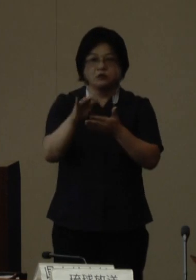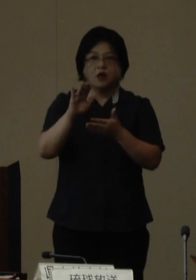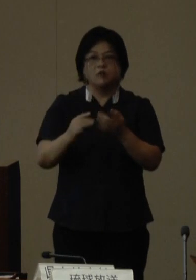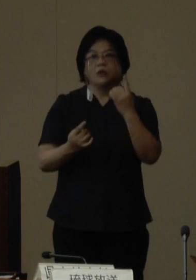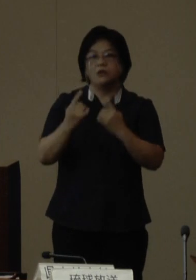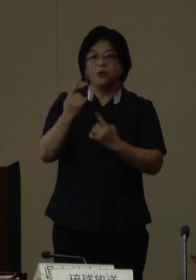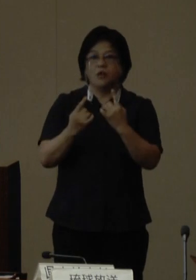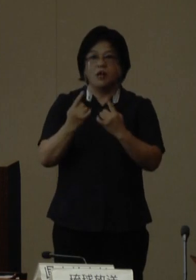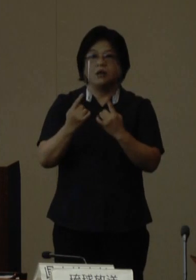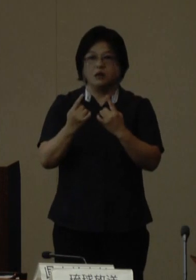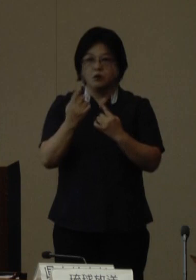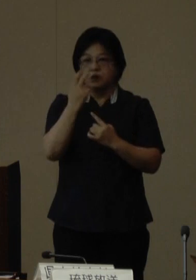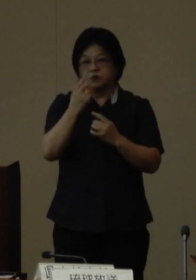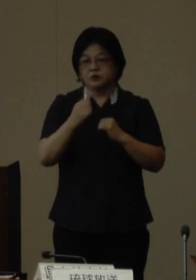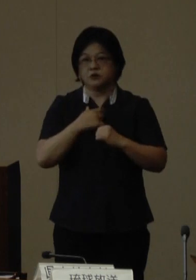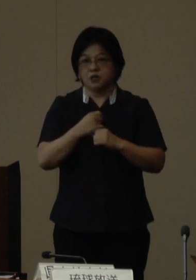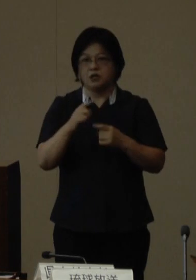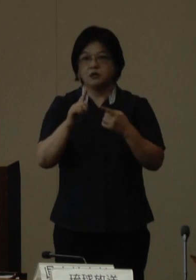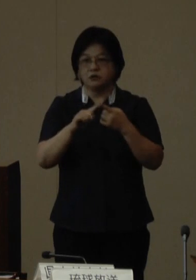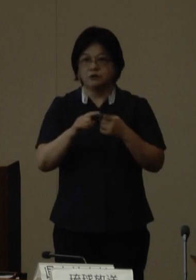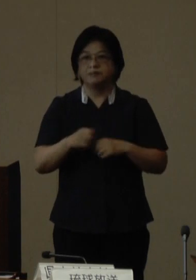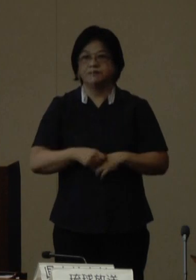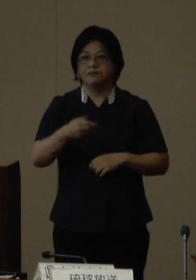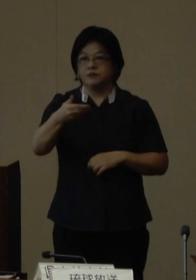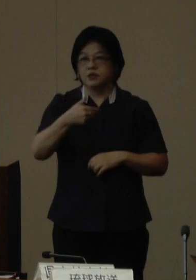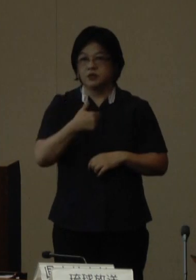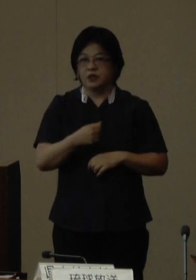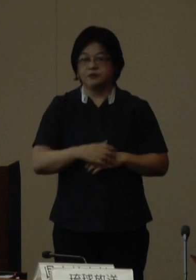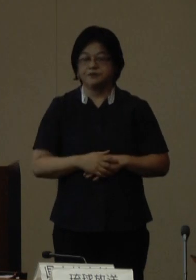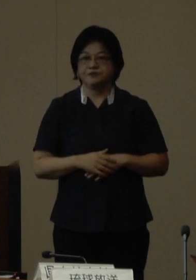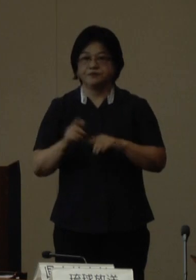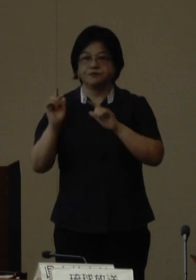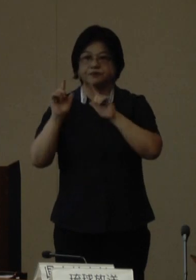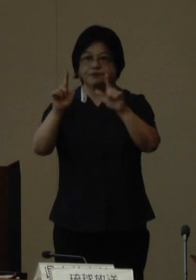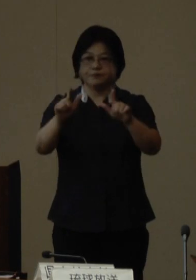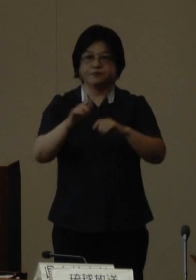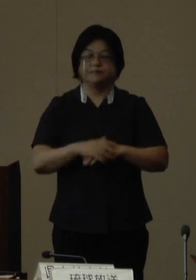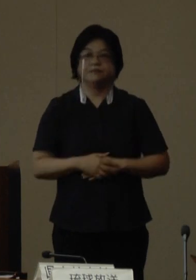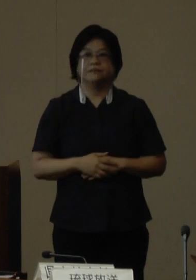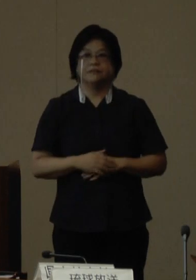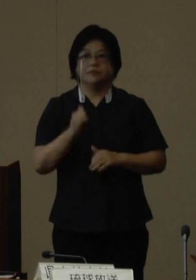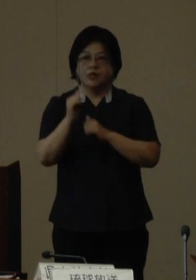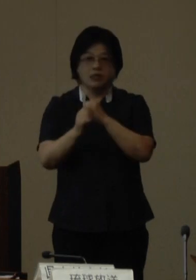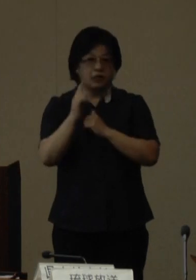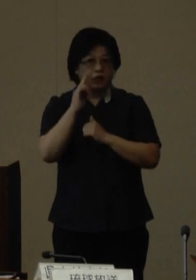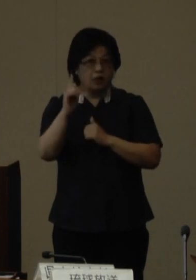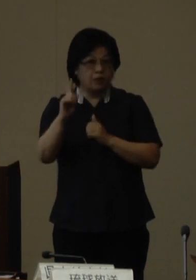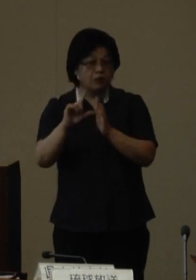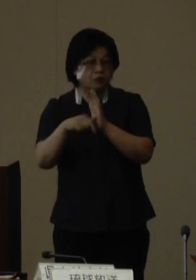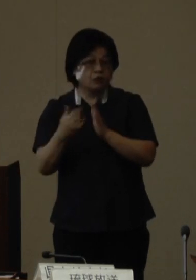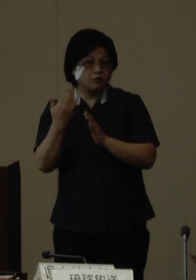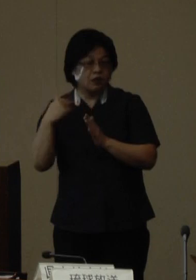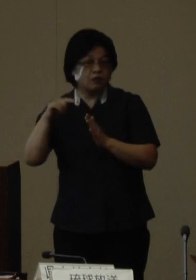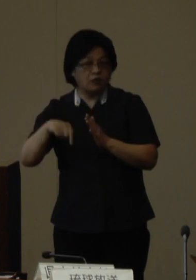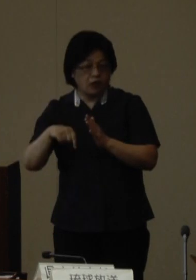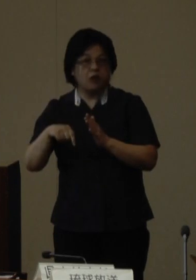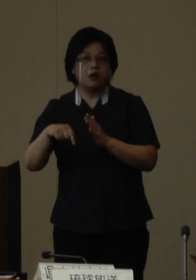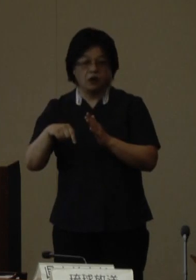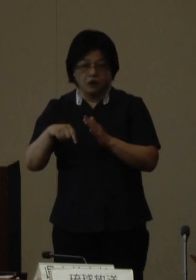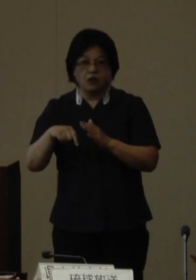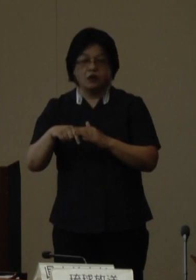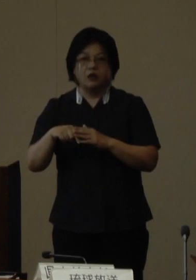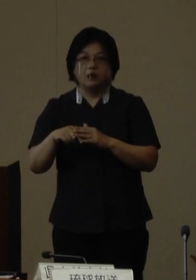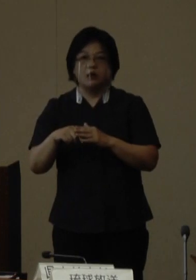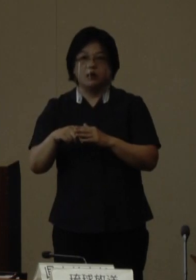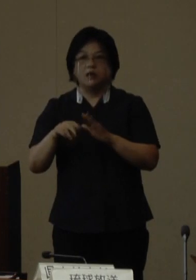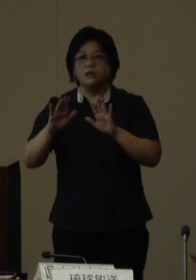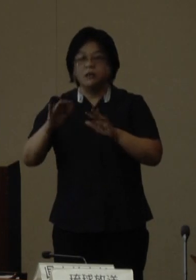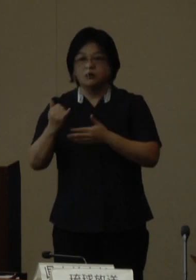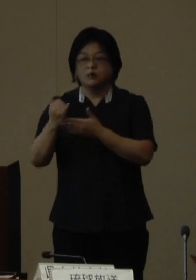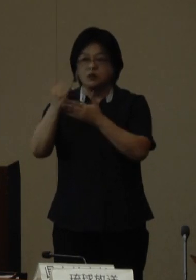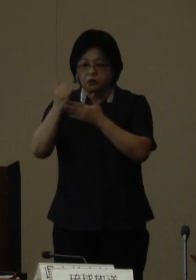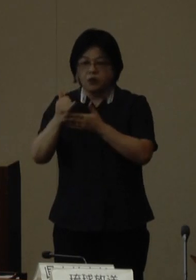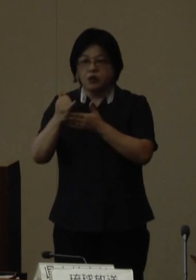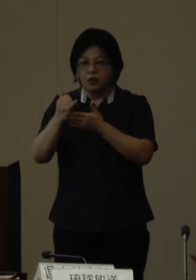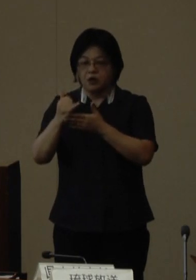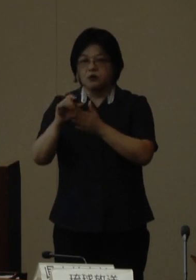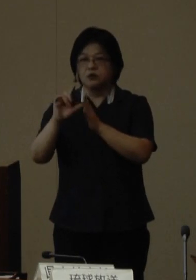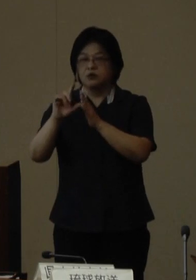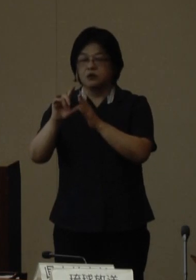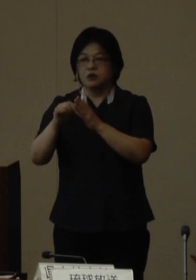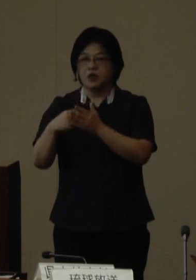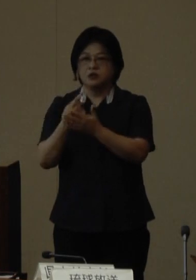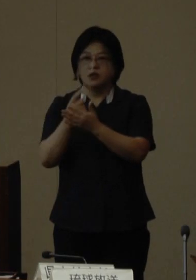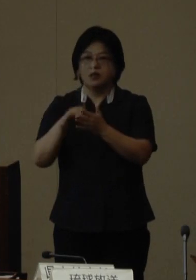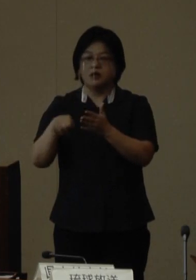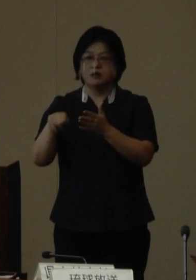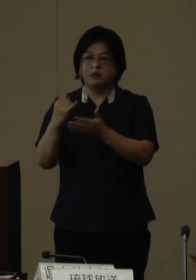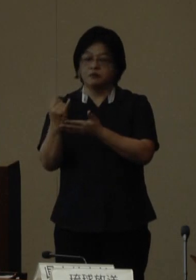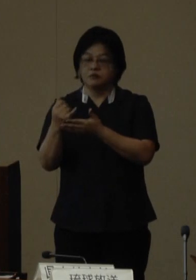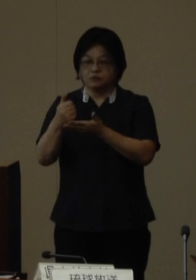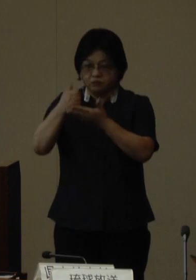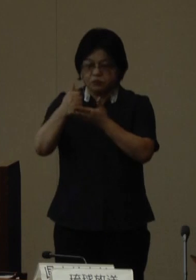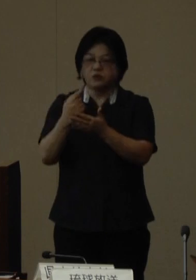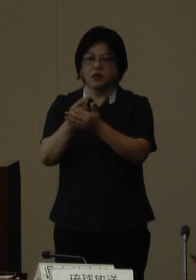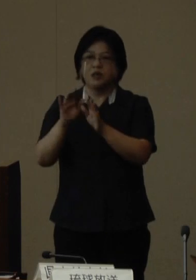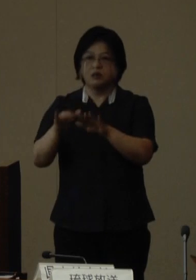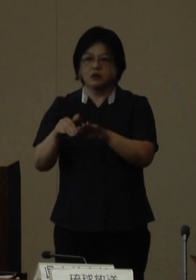は以上です